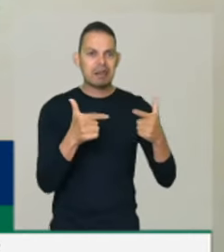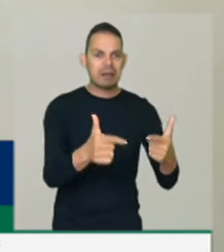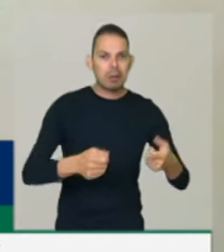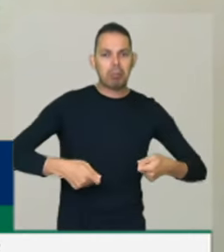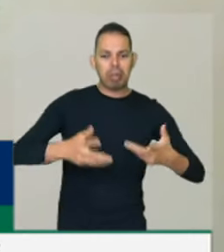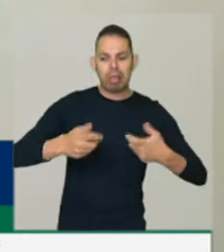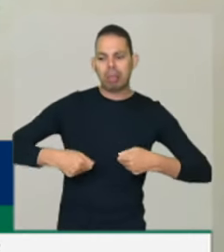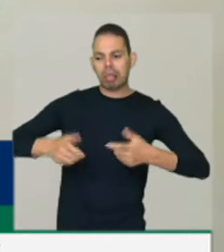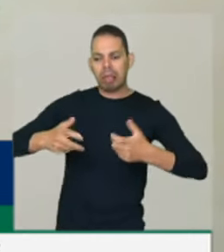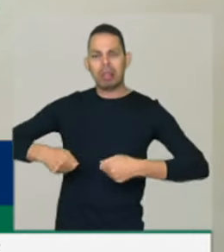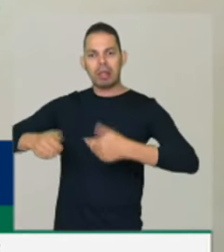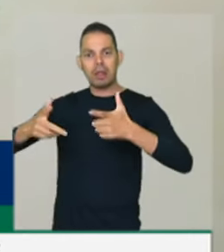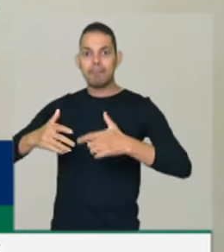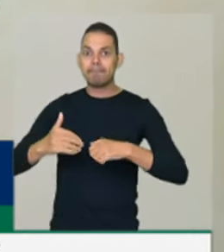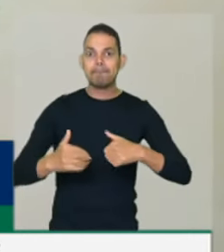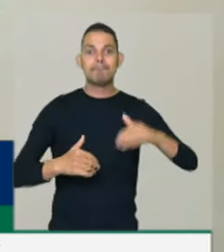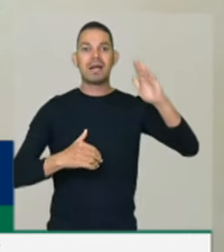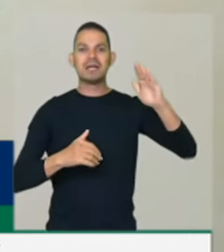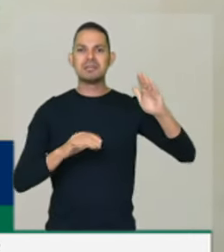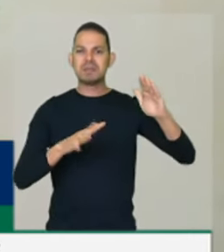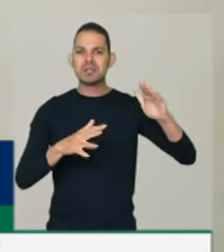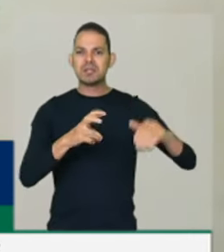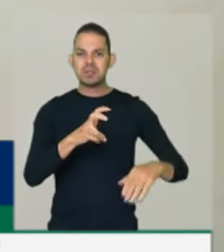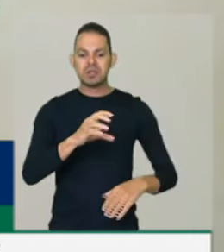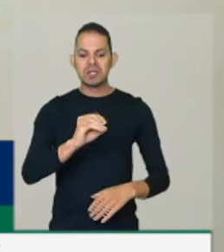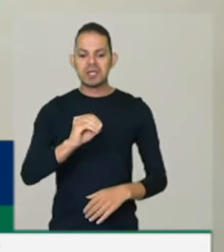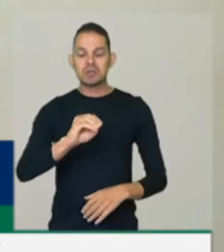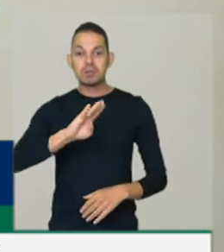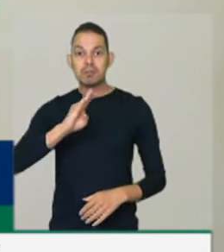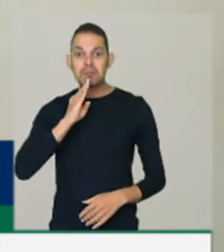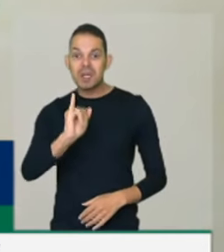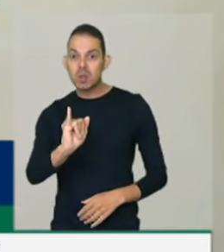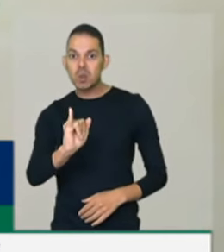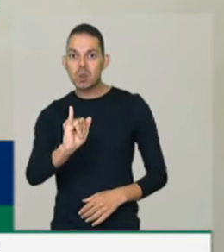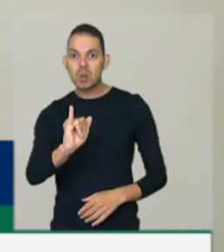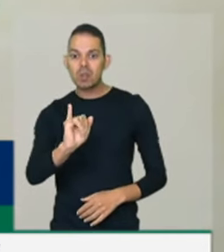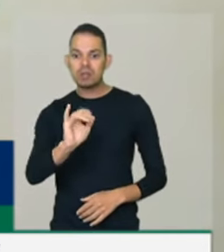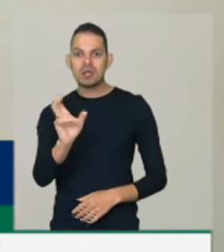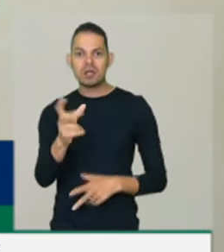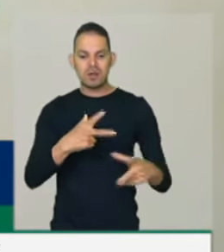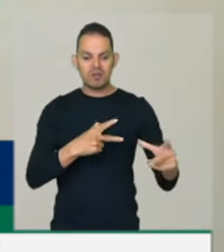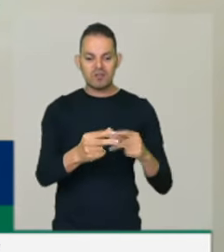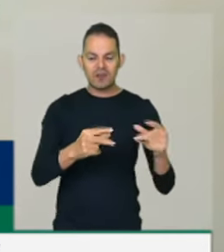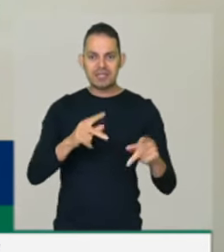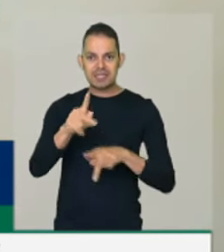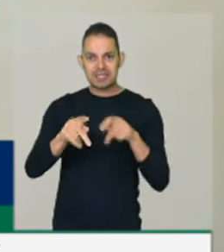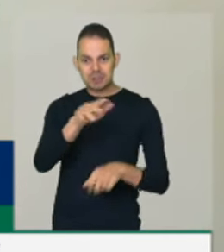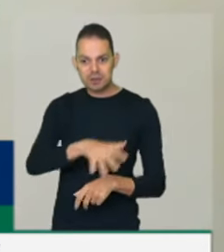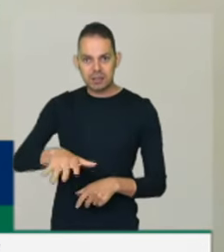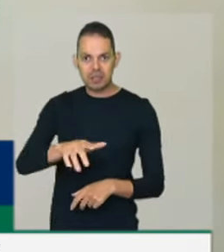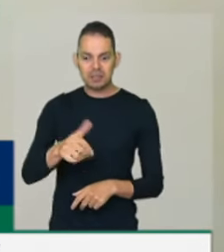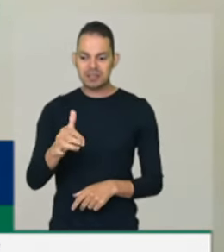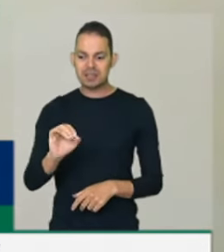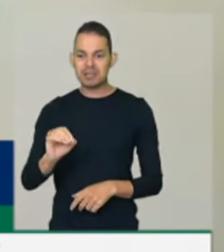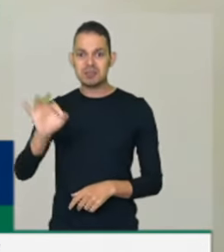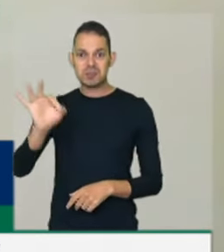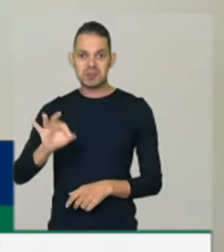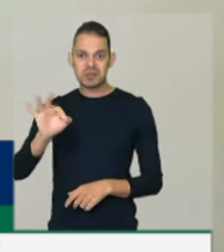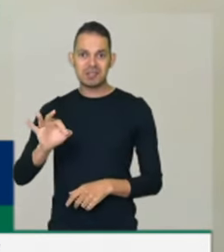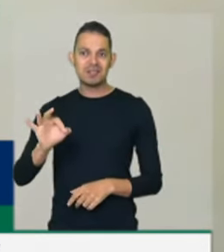BILHÕES. VACINAÇÃO DE TODA A POPULAÇÃO CUSTA MENOS DE 10% DISSO. E O SUS TEM CAPACIDADE PARA VACINAR